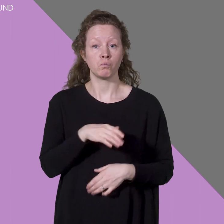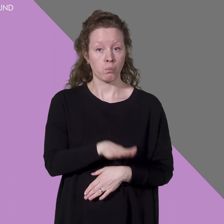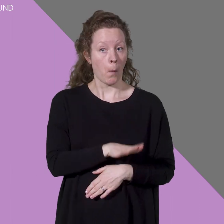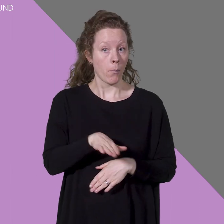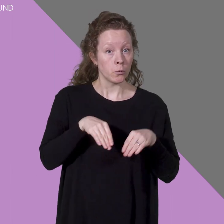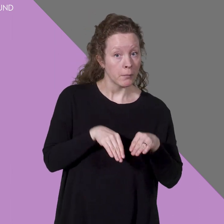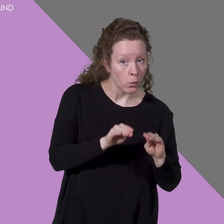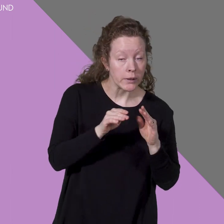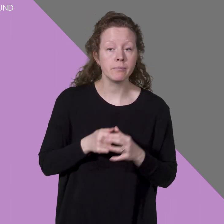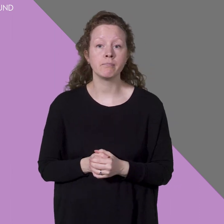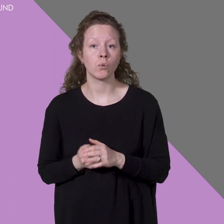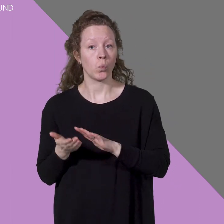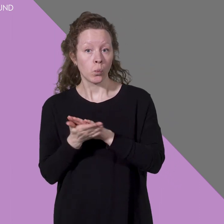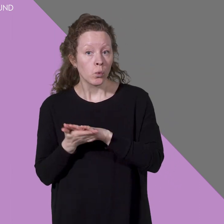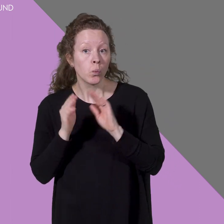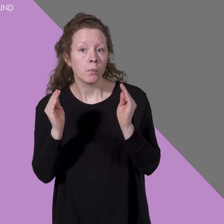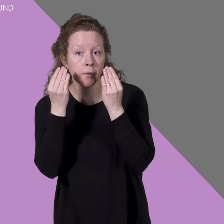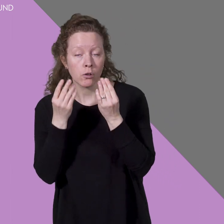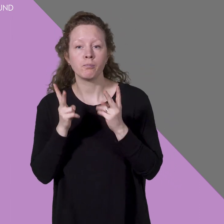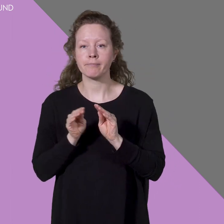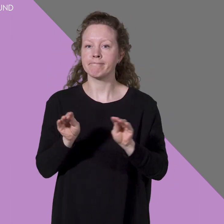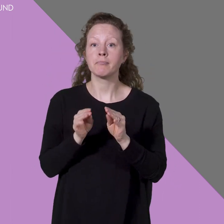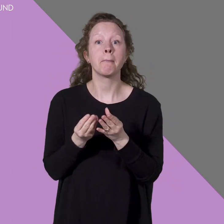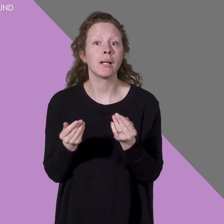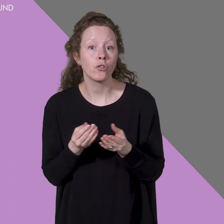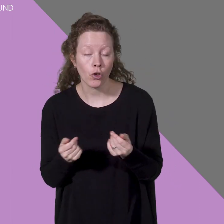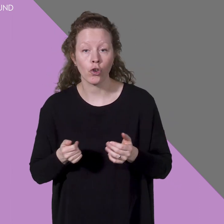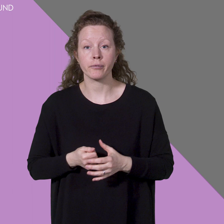som rör bland annat småbarnspedagogik, grundläggande utbildning och läromedel.